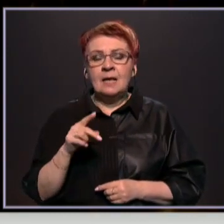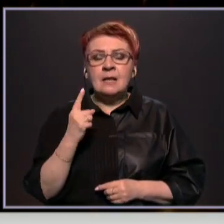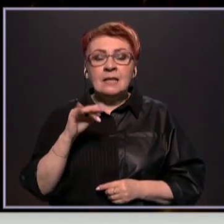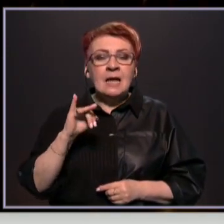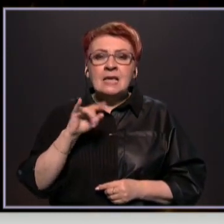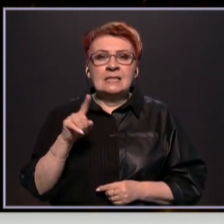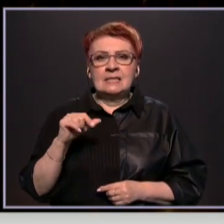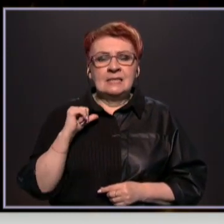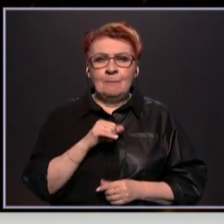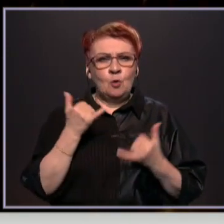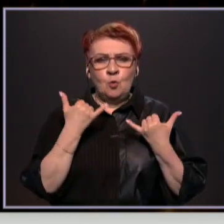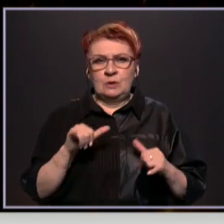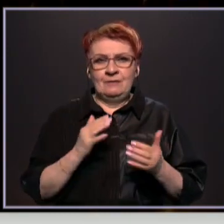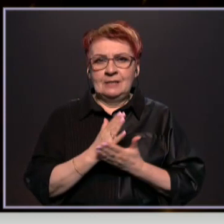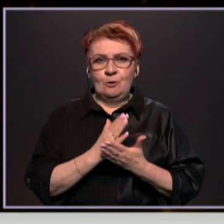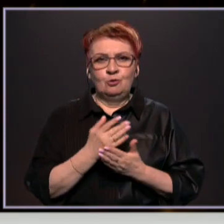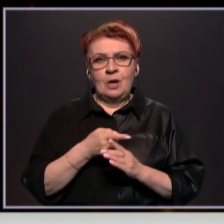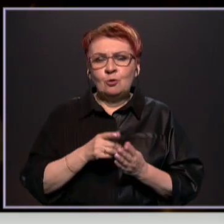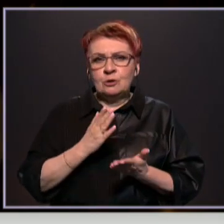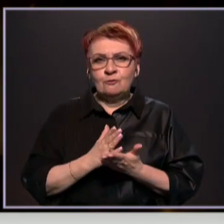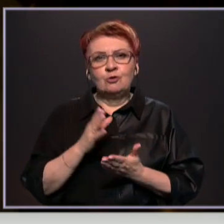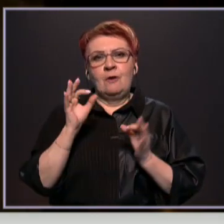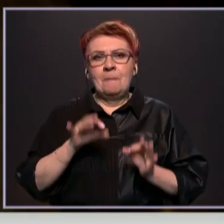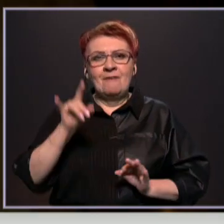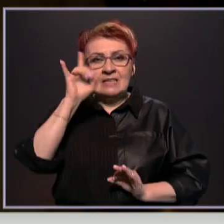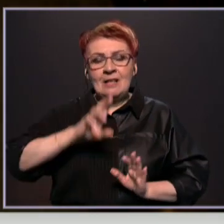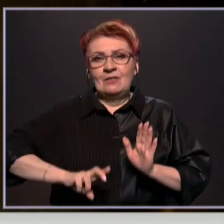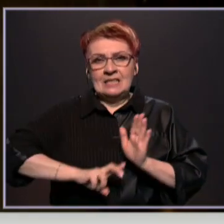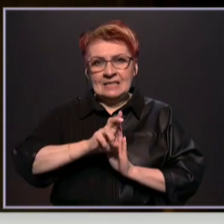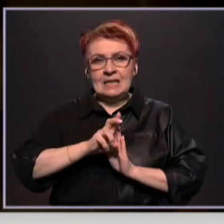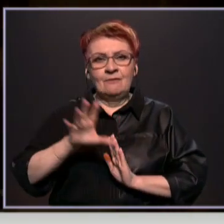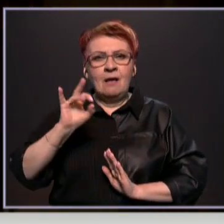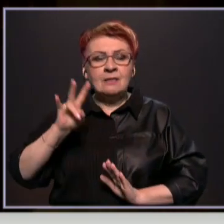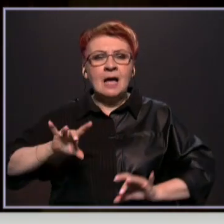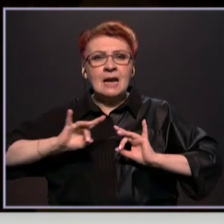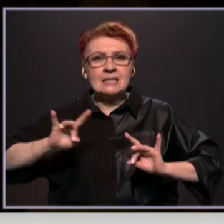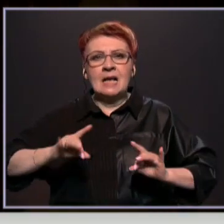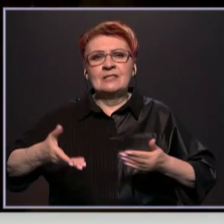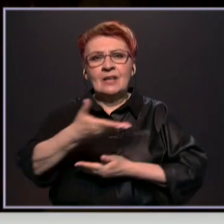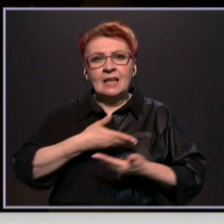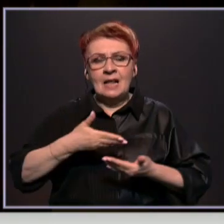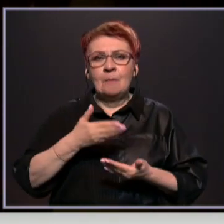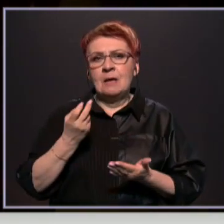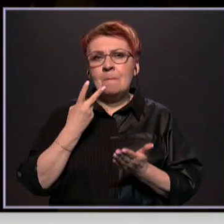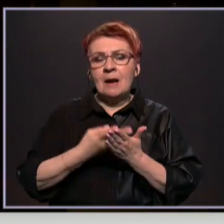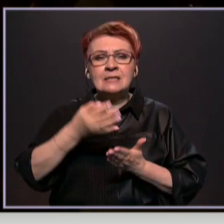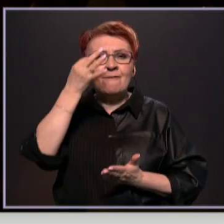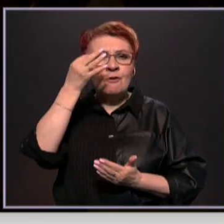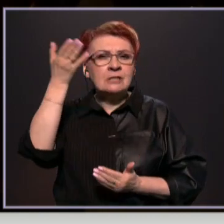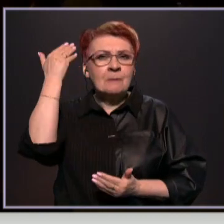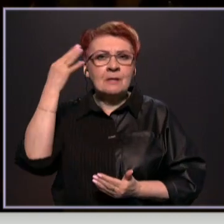служб которые вообще существуют православной церкви Она рассказывает нам воспоминаниях